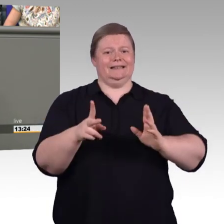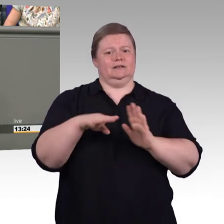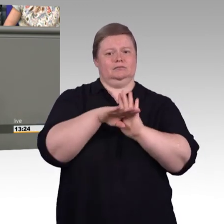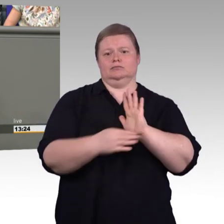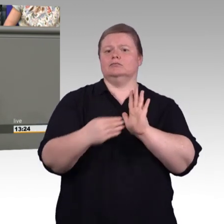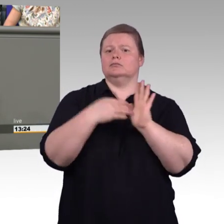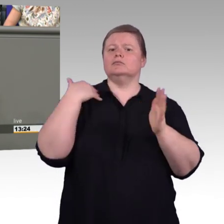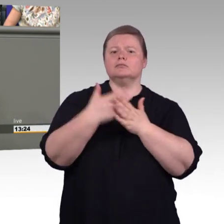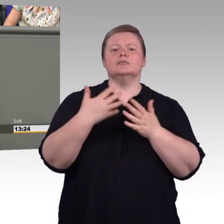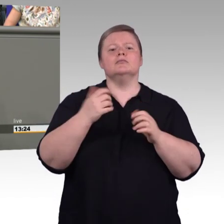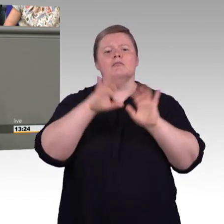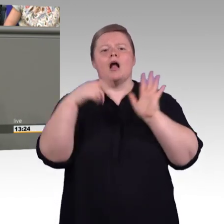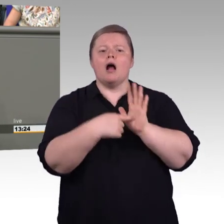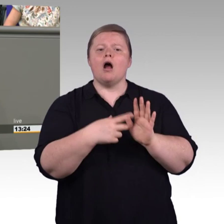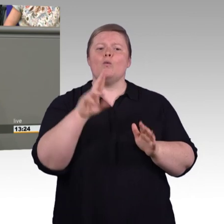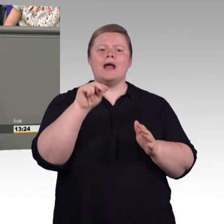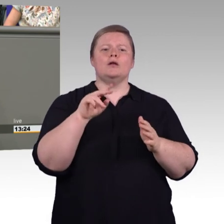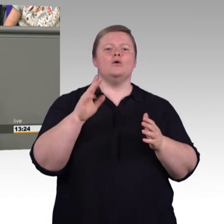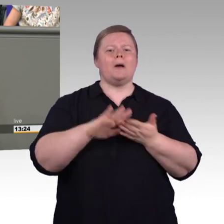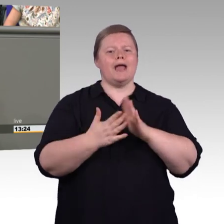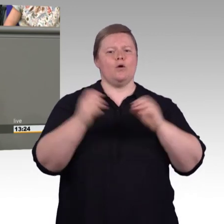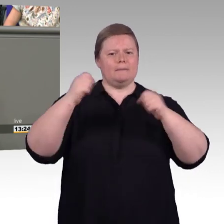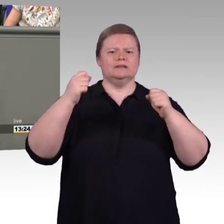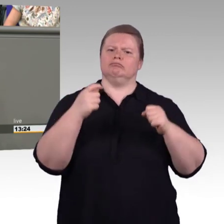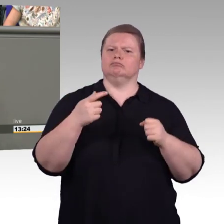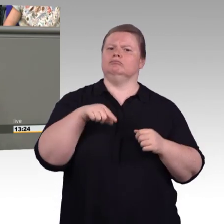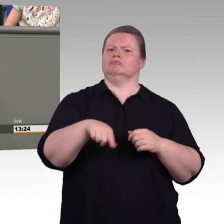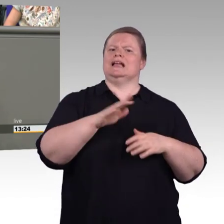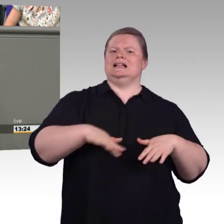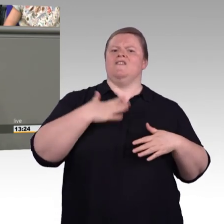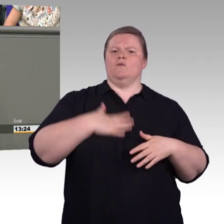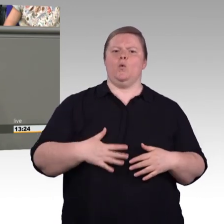im Rahmen des Zukunft 20 Projekts unter dem Titel zusammengefasst: